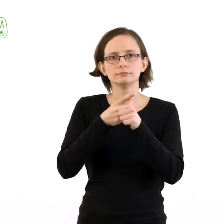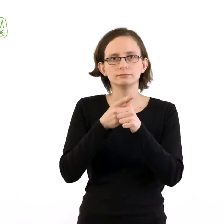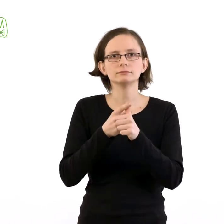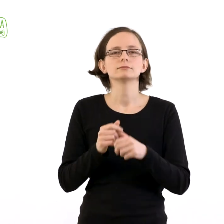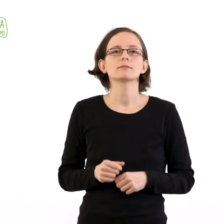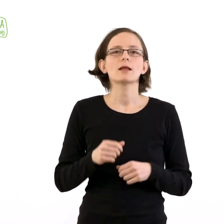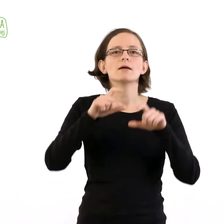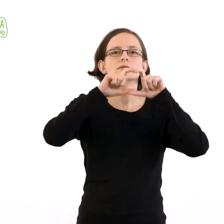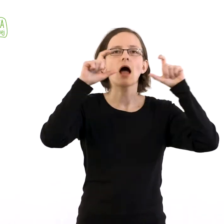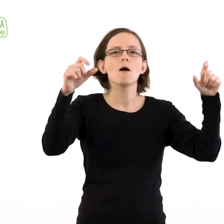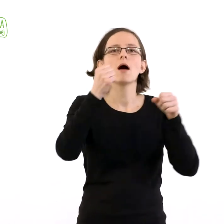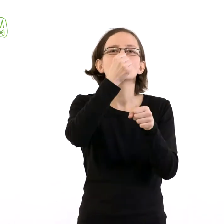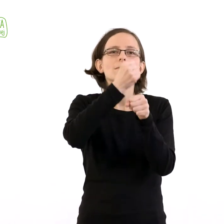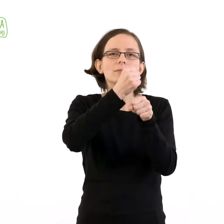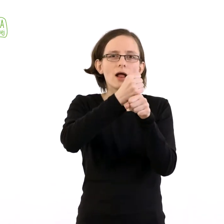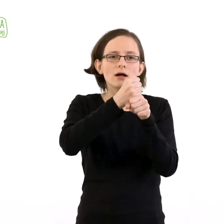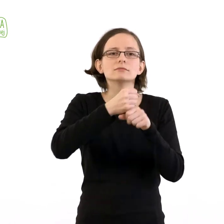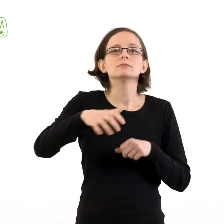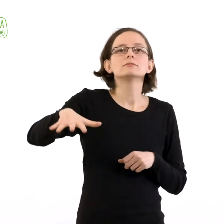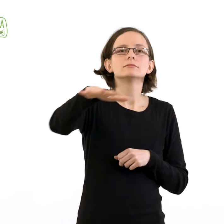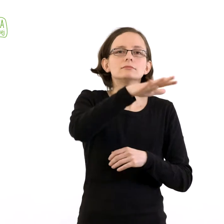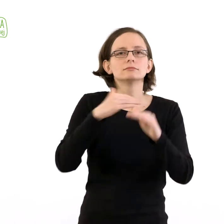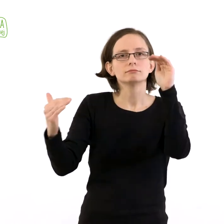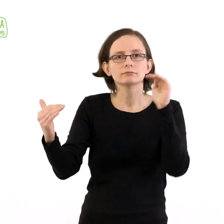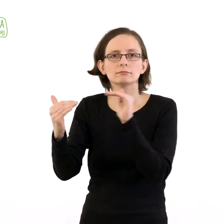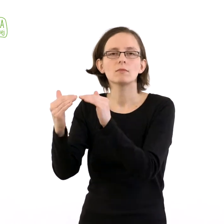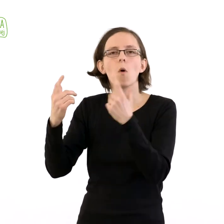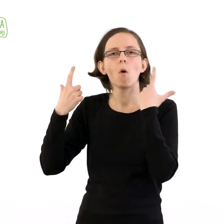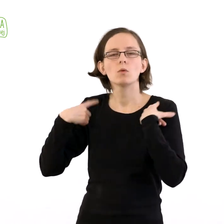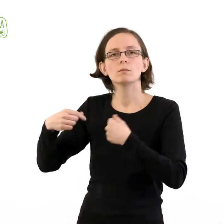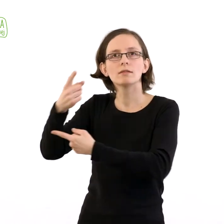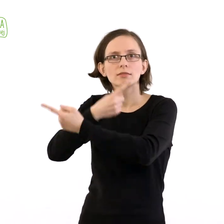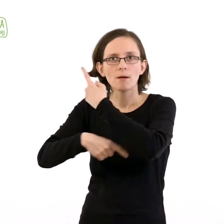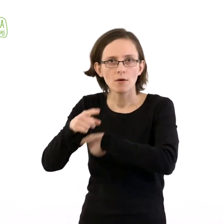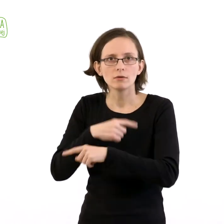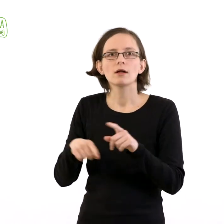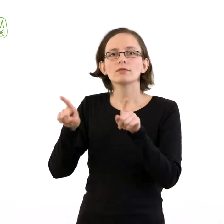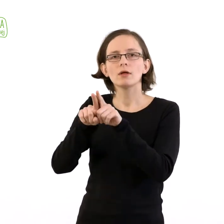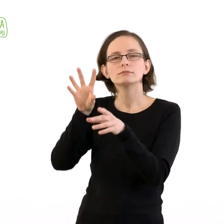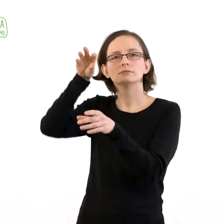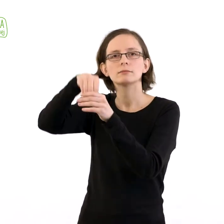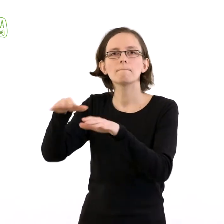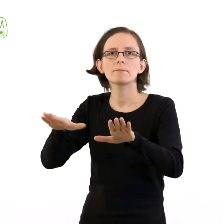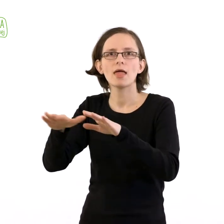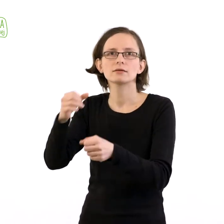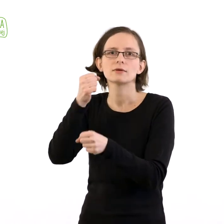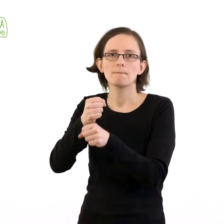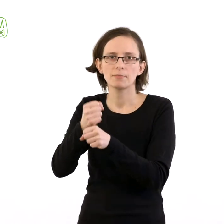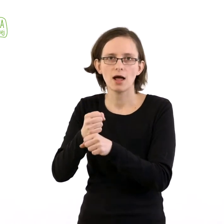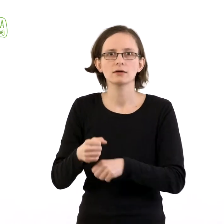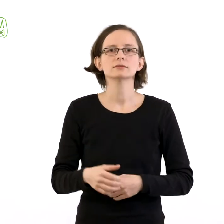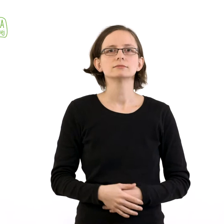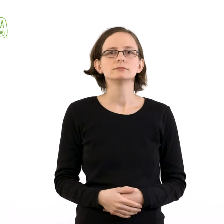adaptacji pomieszczeń zakładu pracy do potrzeb osób niepełnosprawnych, w szczególności stanowiska pracy;